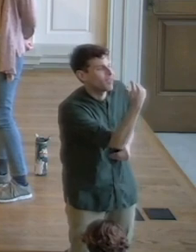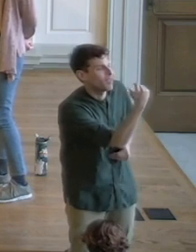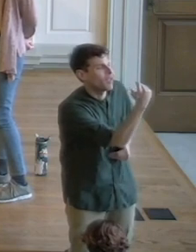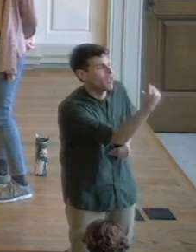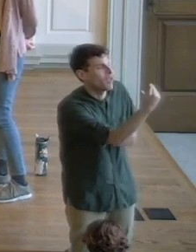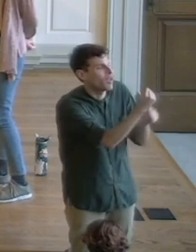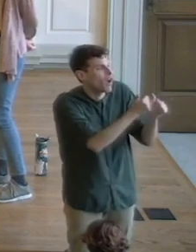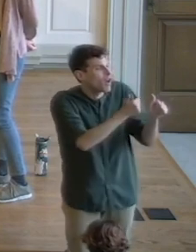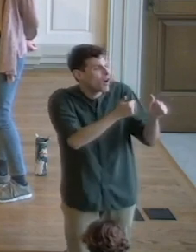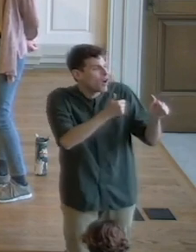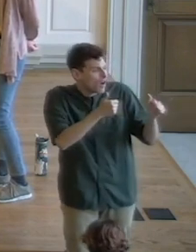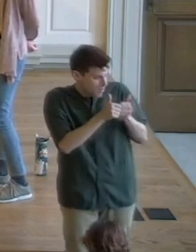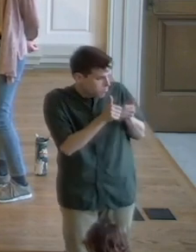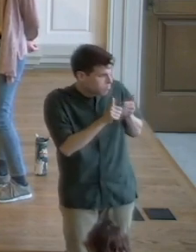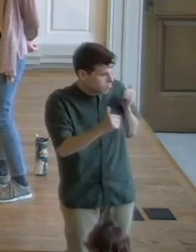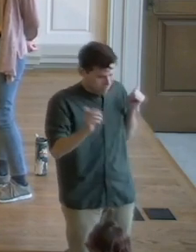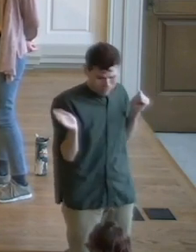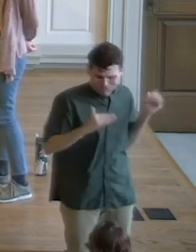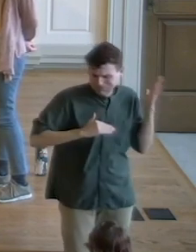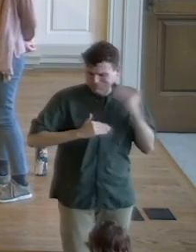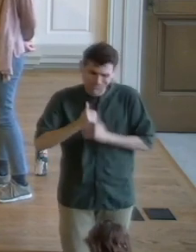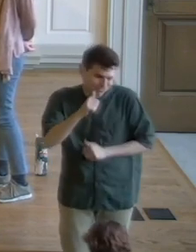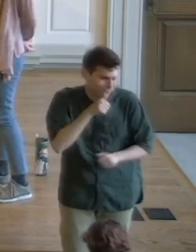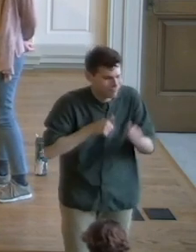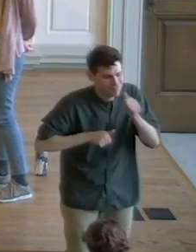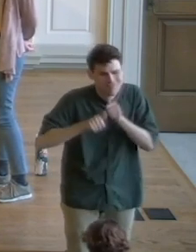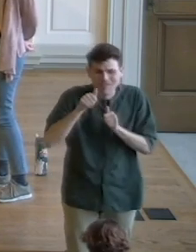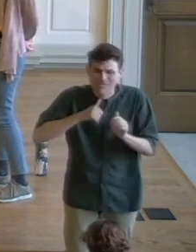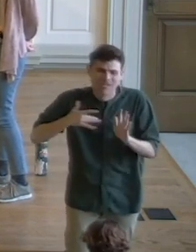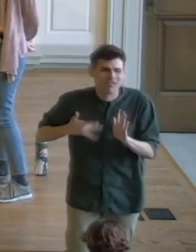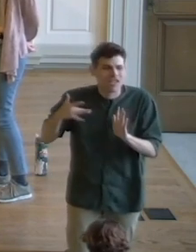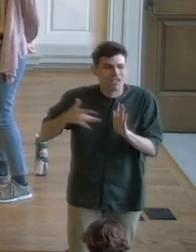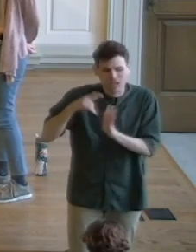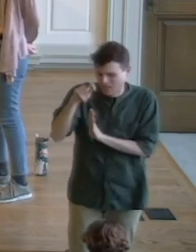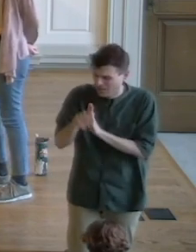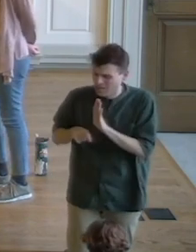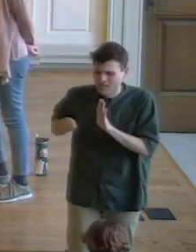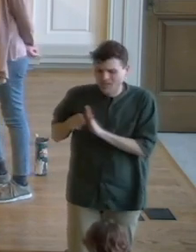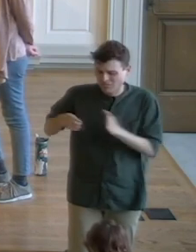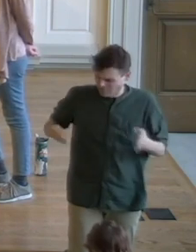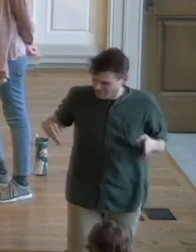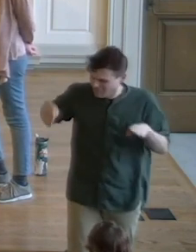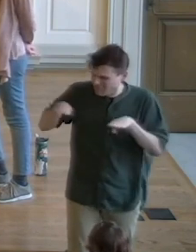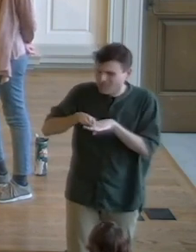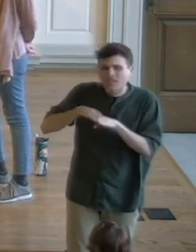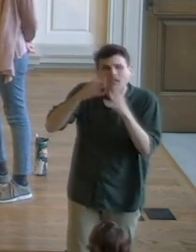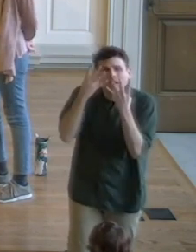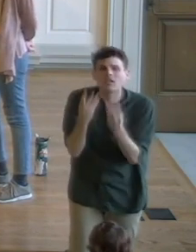El final de temporada con listones Canción de cuna azul, son dos palomas